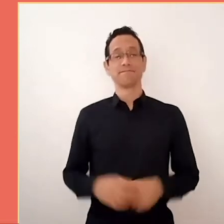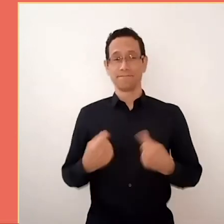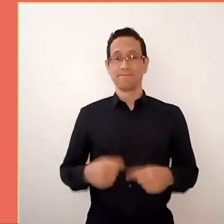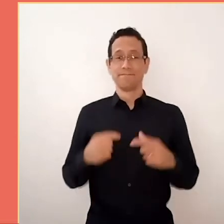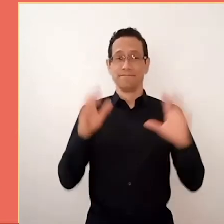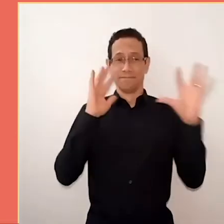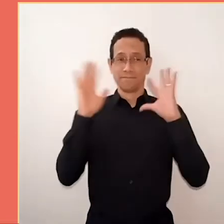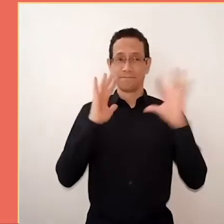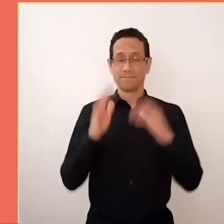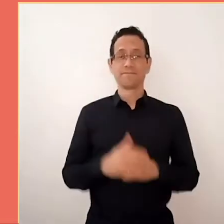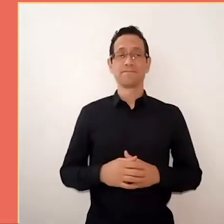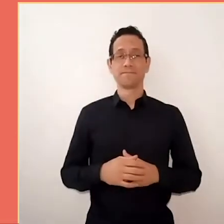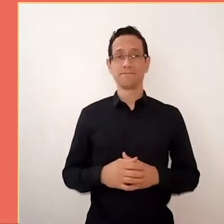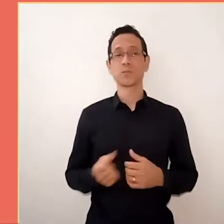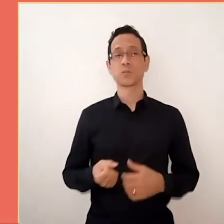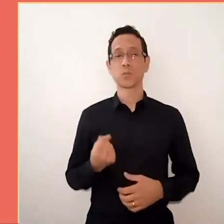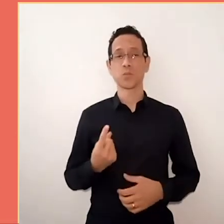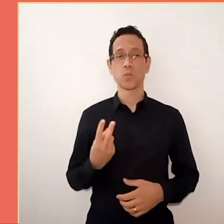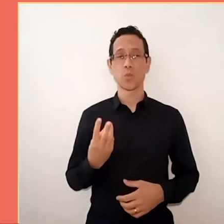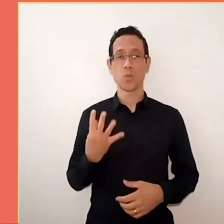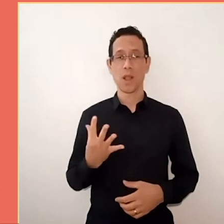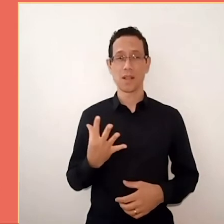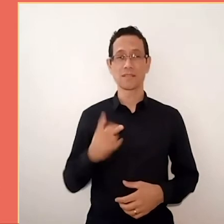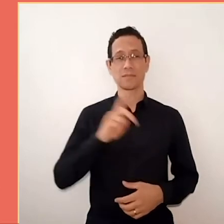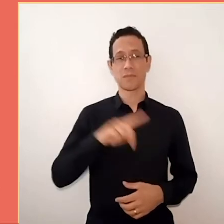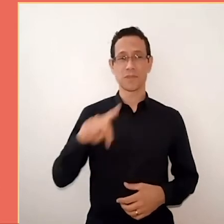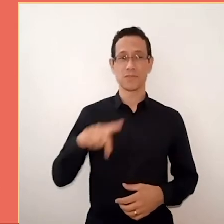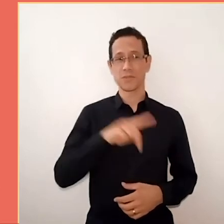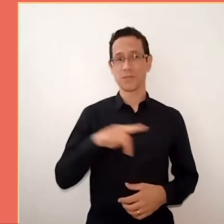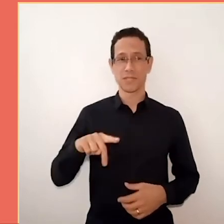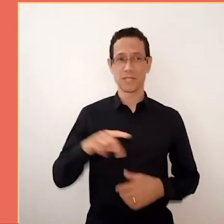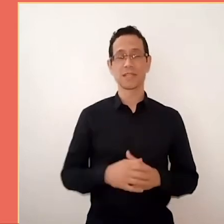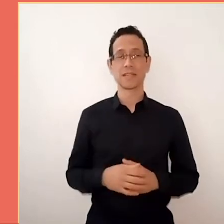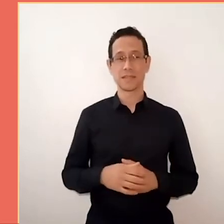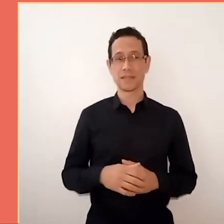quantos professores da faixa fundamental